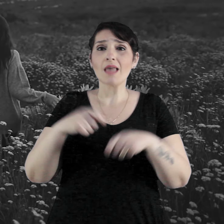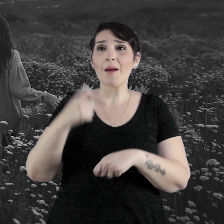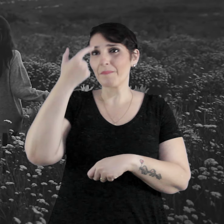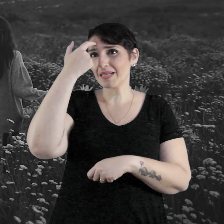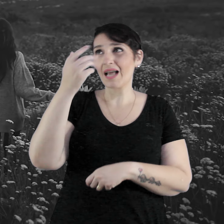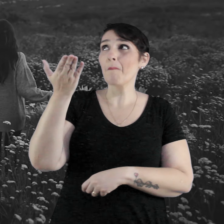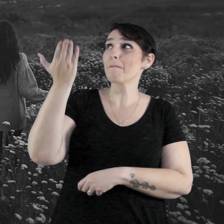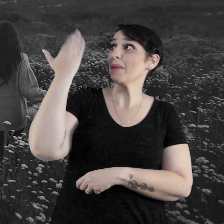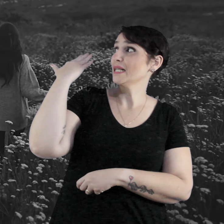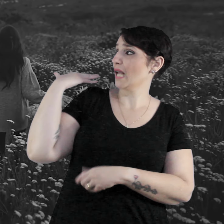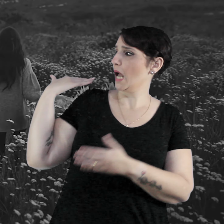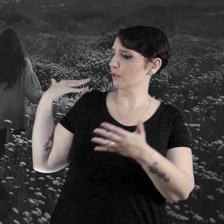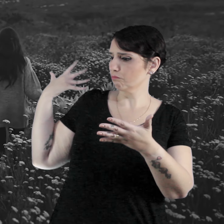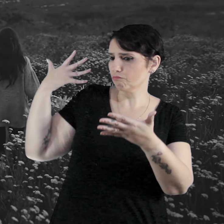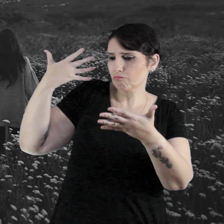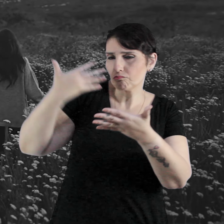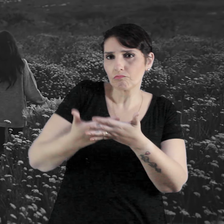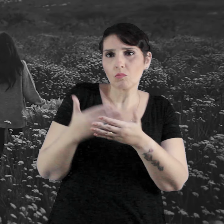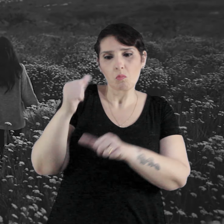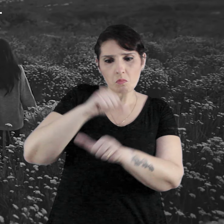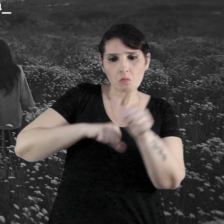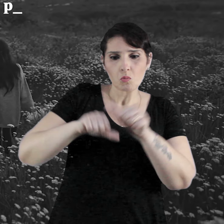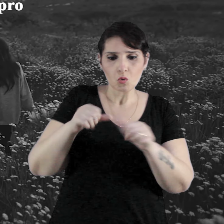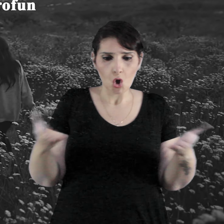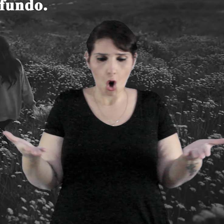de volta para o momento presente e ter um olhar profundo.